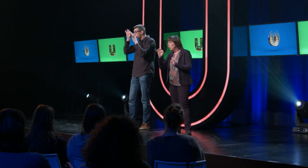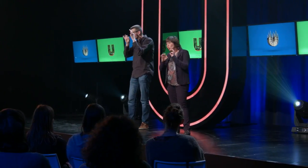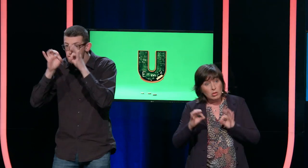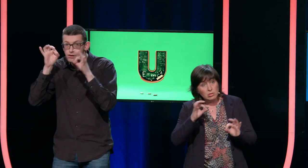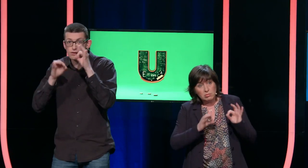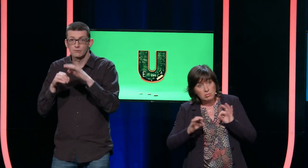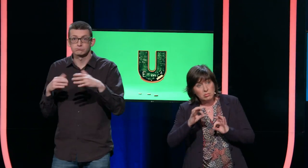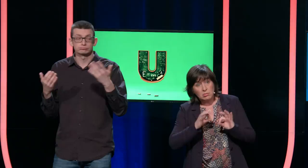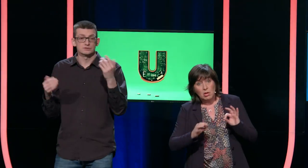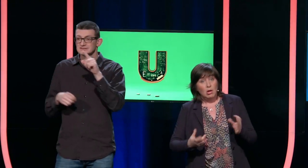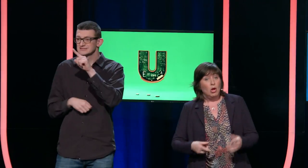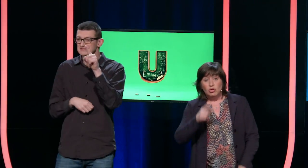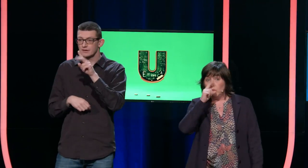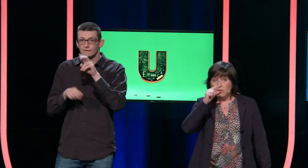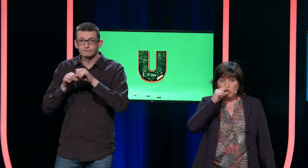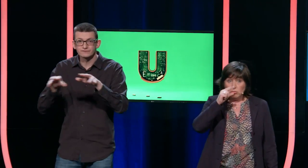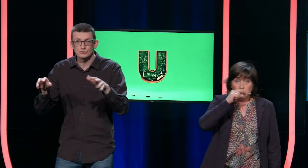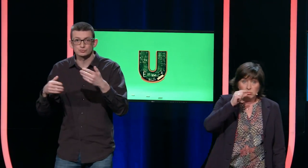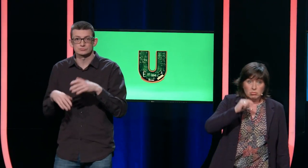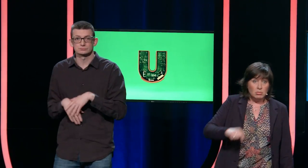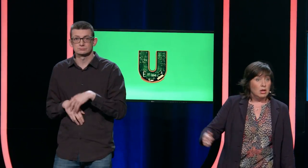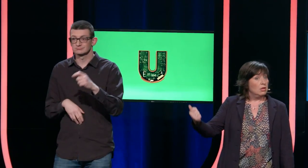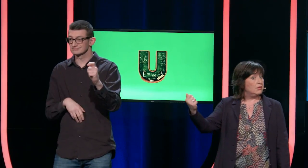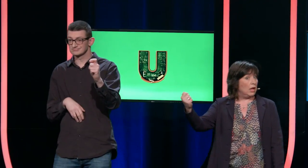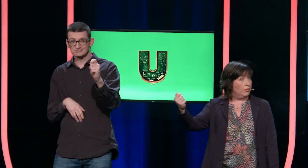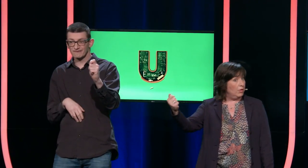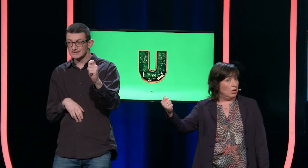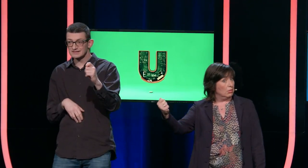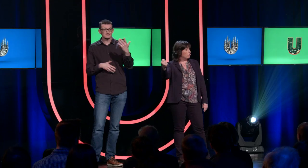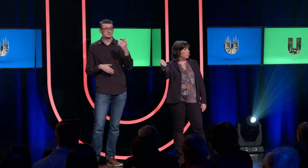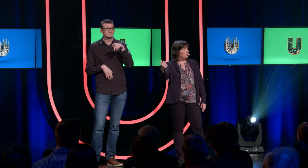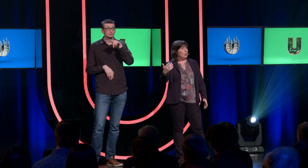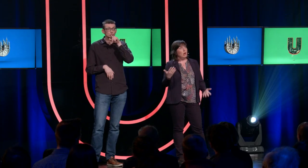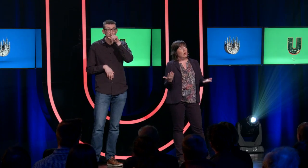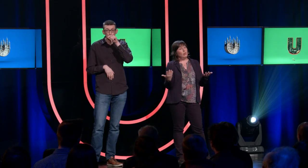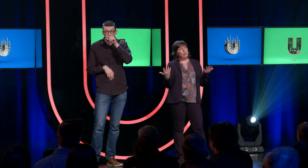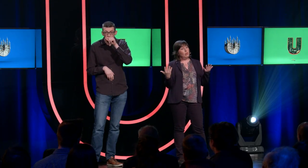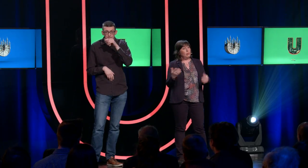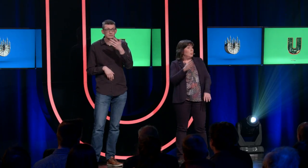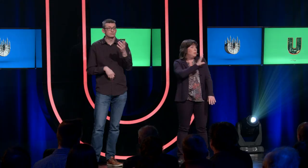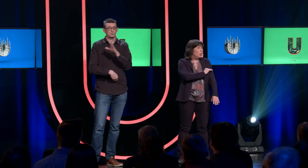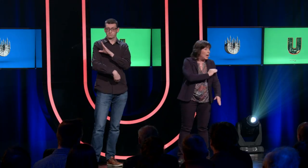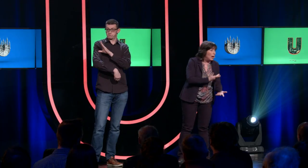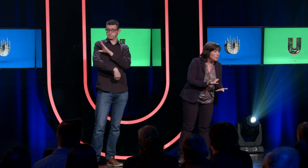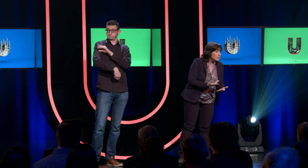Googelen. Twitteren. Selfie. Burn-out.